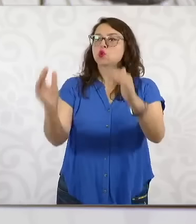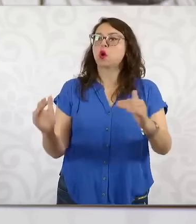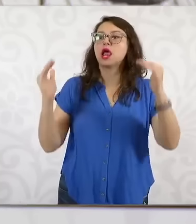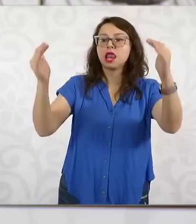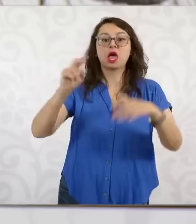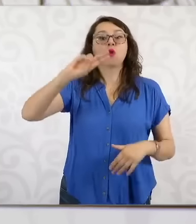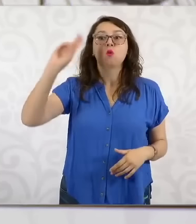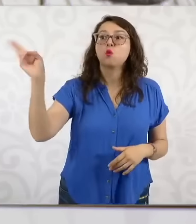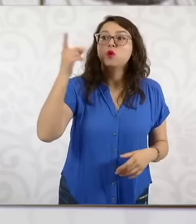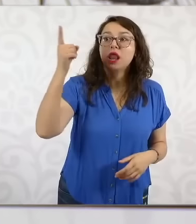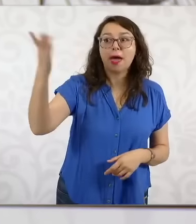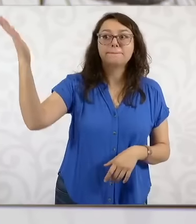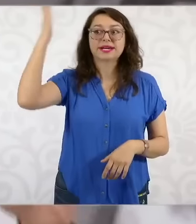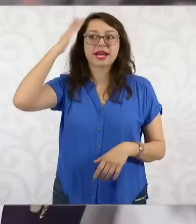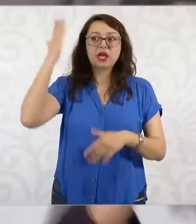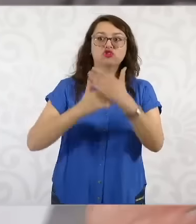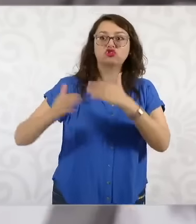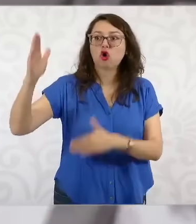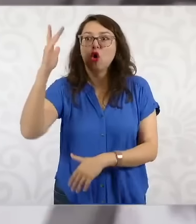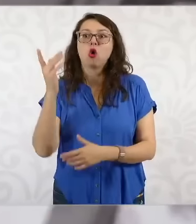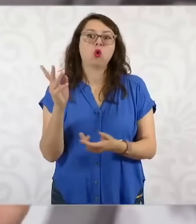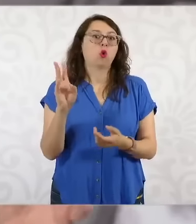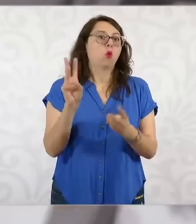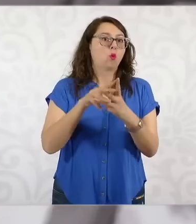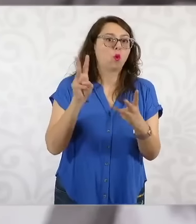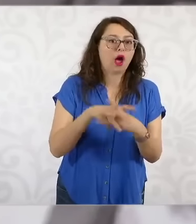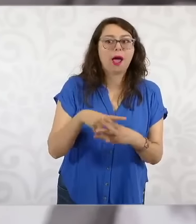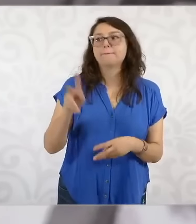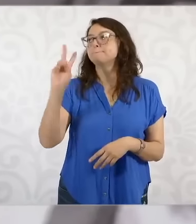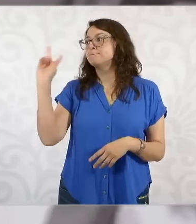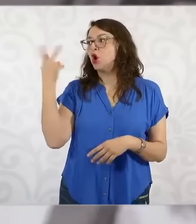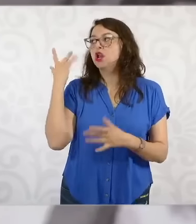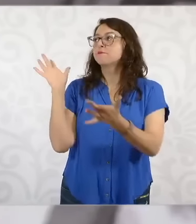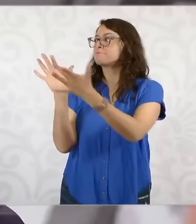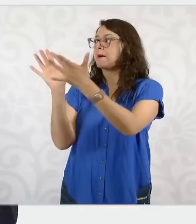UNAM. Sí, hablamos con el rector de la UNAM, de la WAM, del poli, de todos. Involucramos a